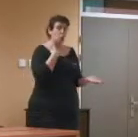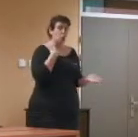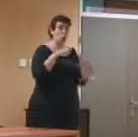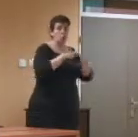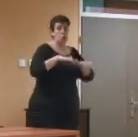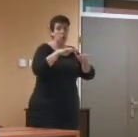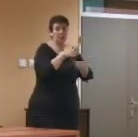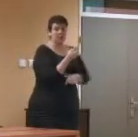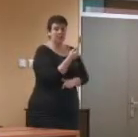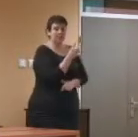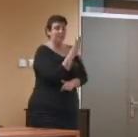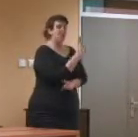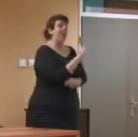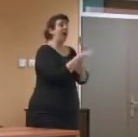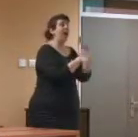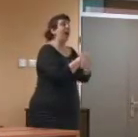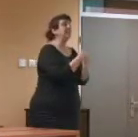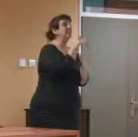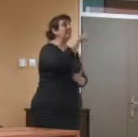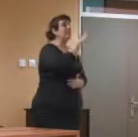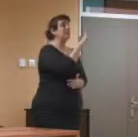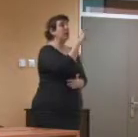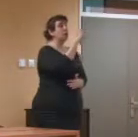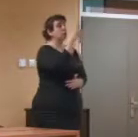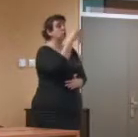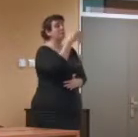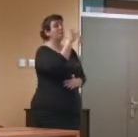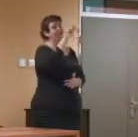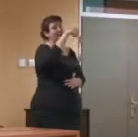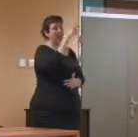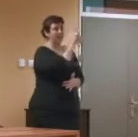Marcos Benavente. Parece que en algún momento nos fuimos relajando,